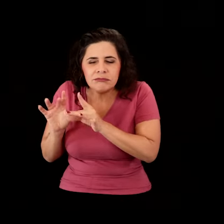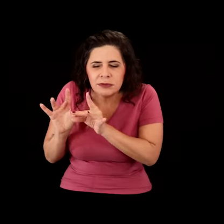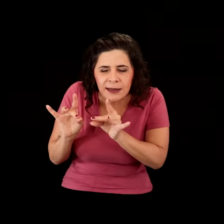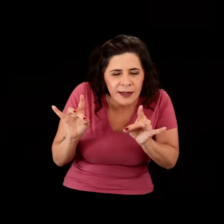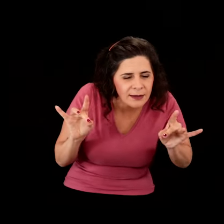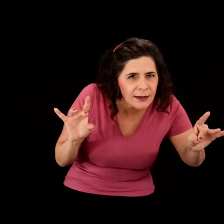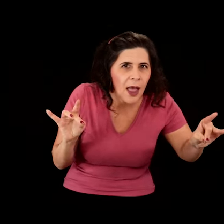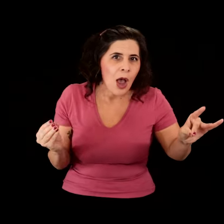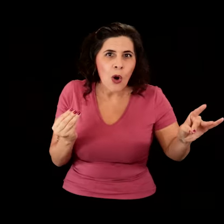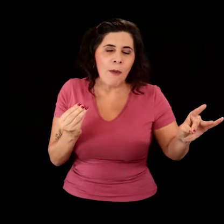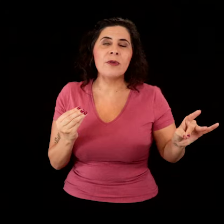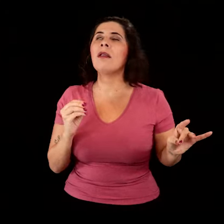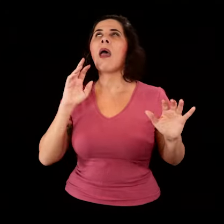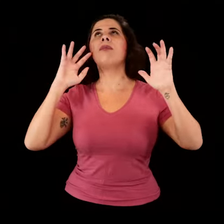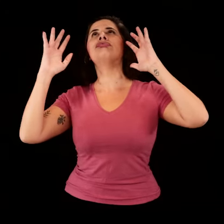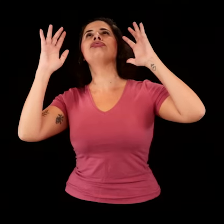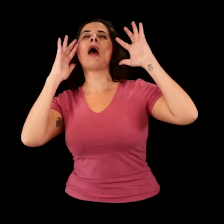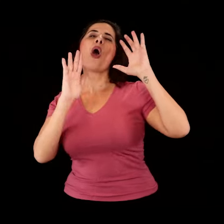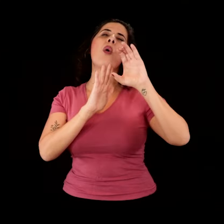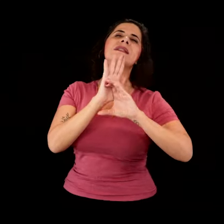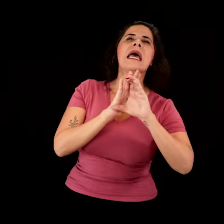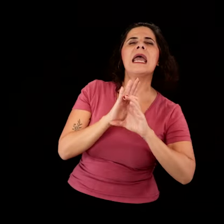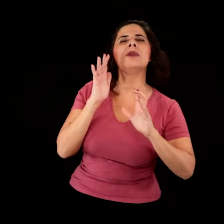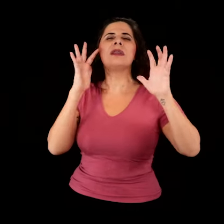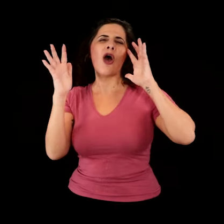ir menos para o mundo das ideias, do raciocínio teórico,